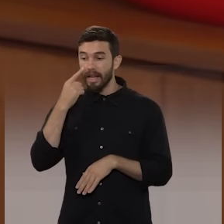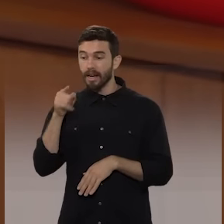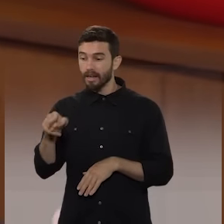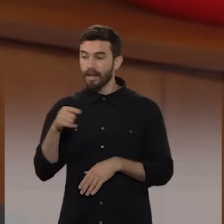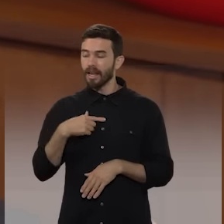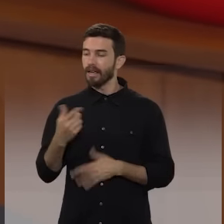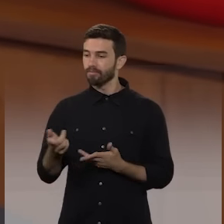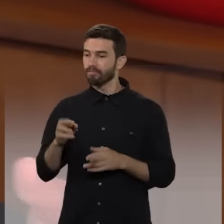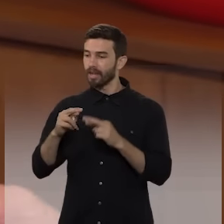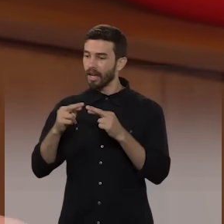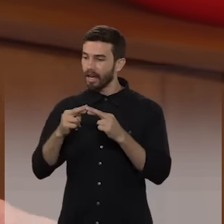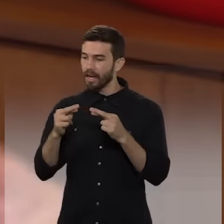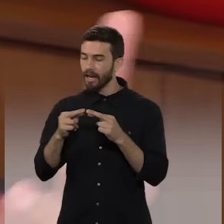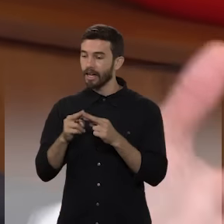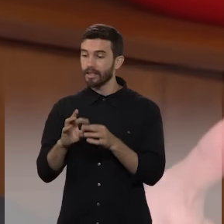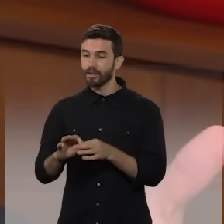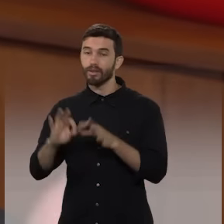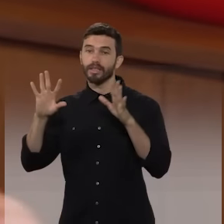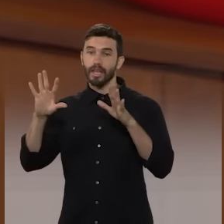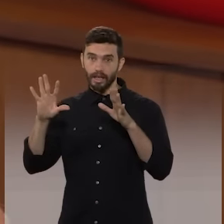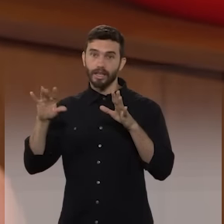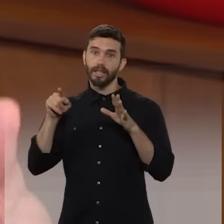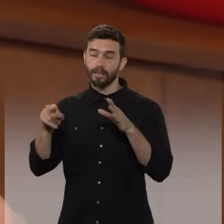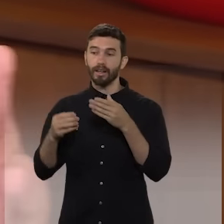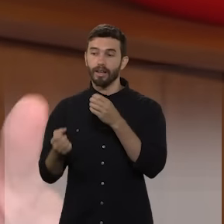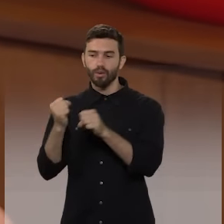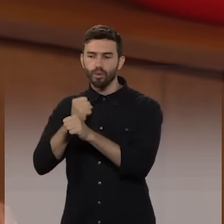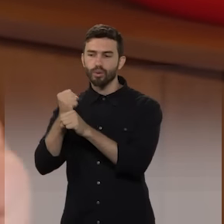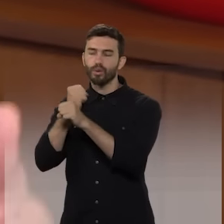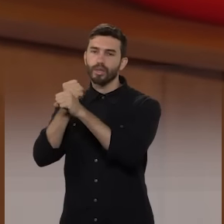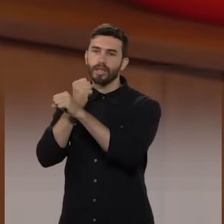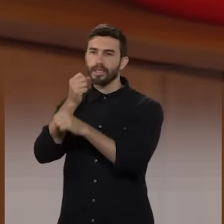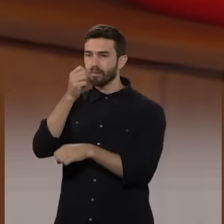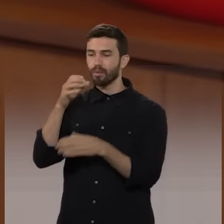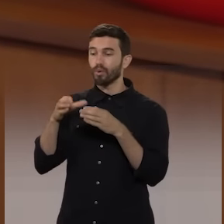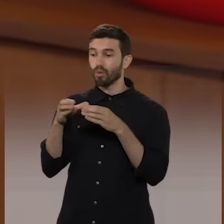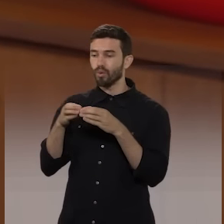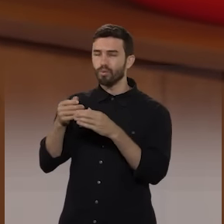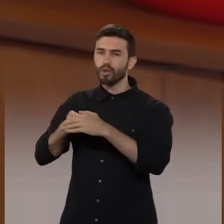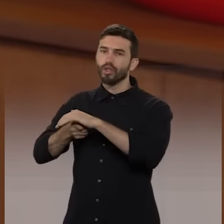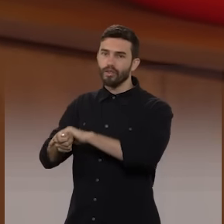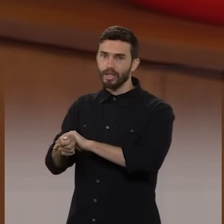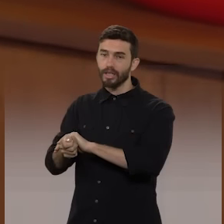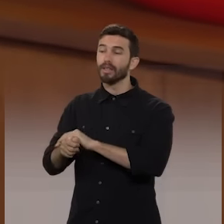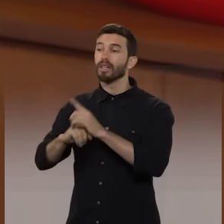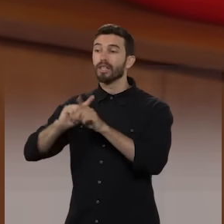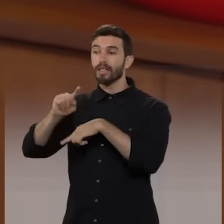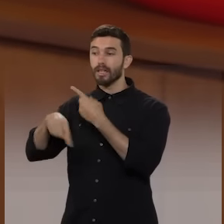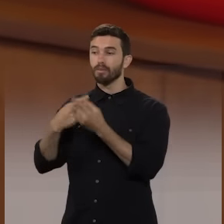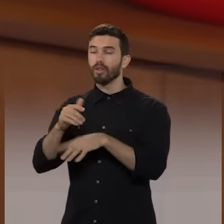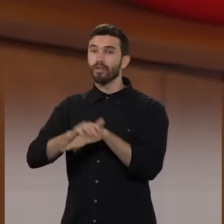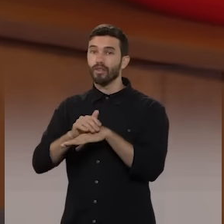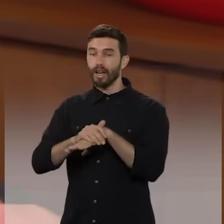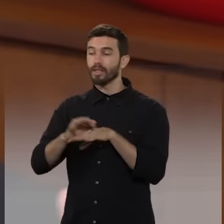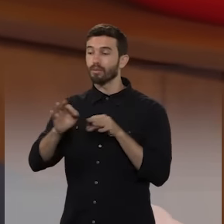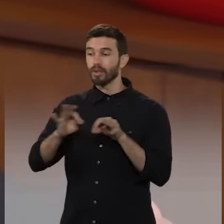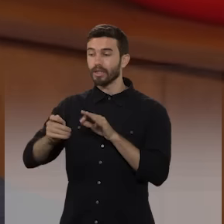dessa rede, que é construída por investidores que fazem oferta nesse leilão e constroem a rede